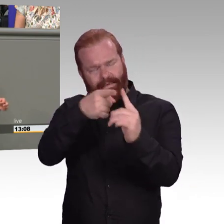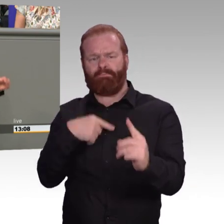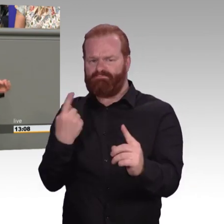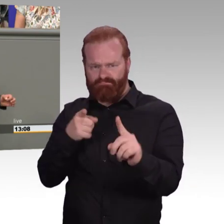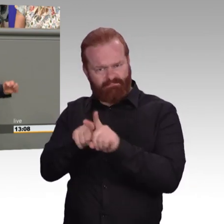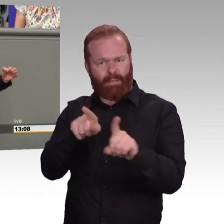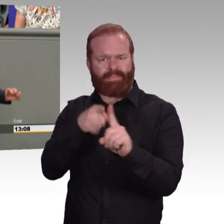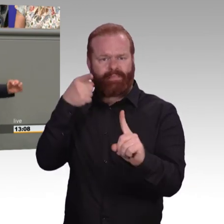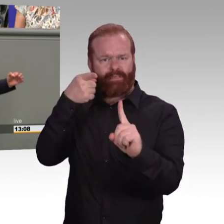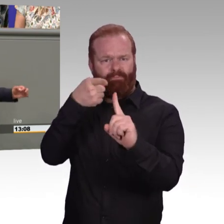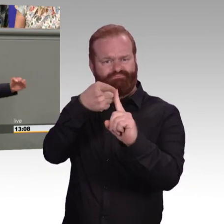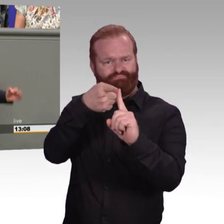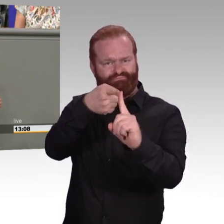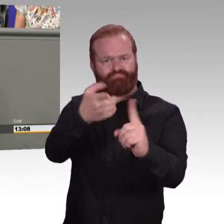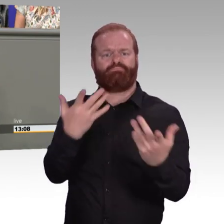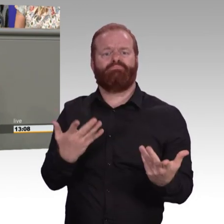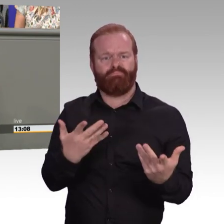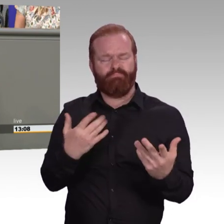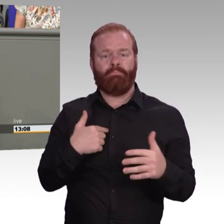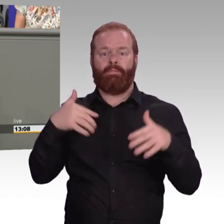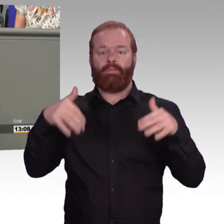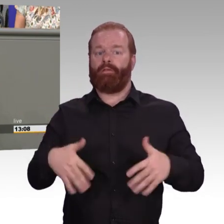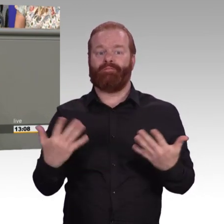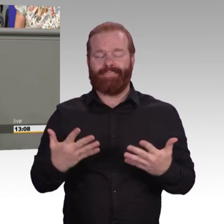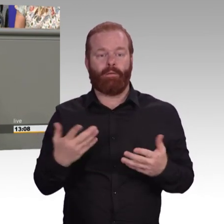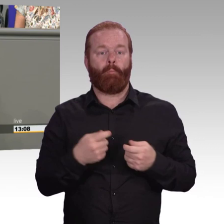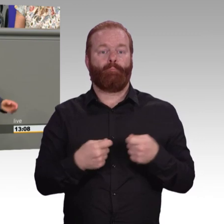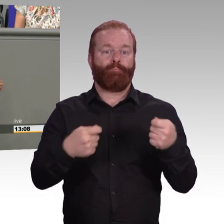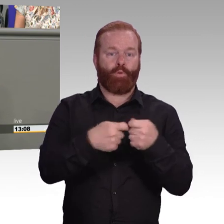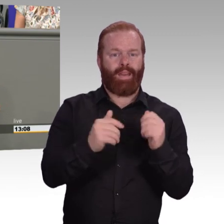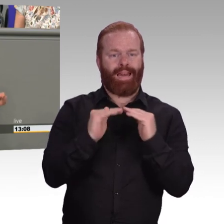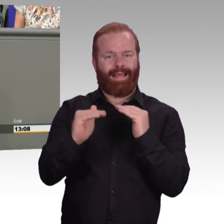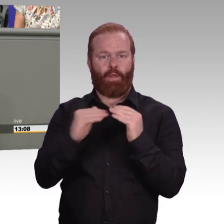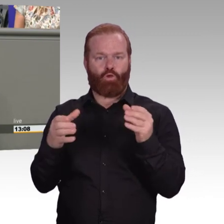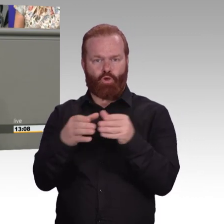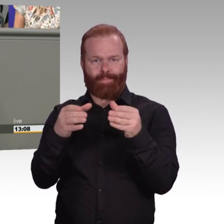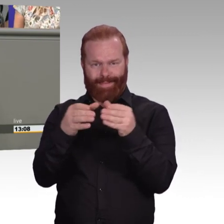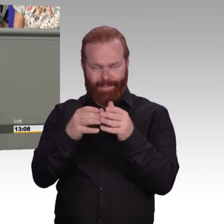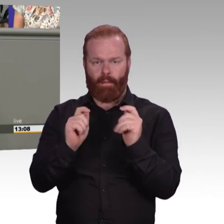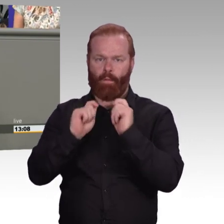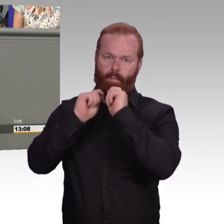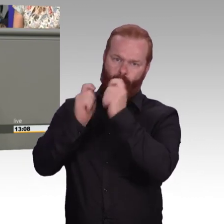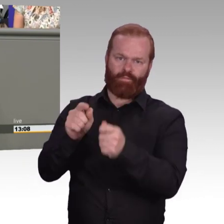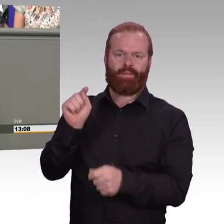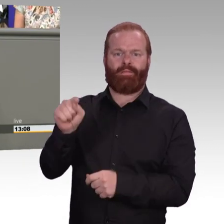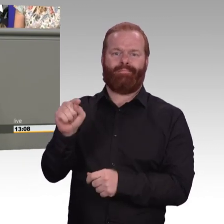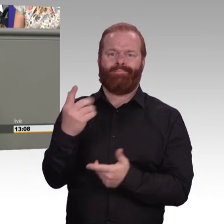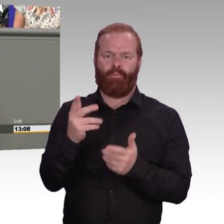wie man das und in welcher Form man das am allerbesten machen kann. Weil wir uns im Ziel vollkommen einig sind,